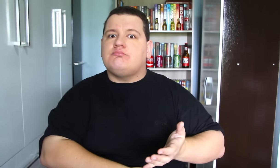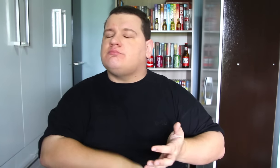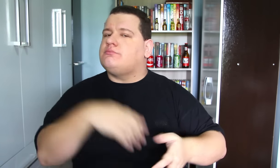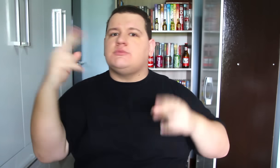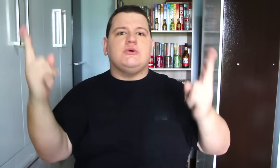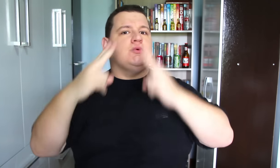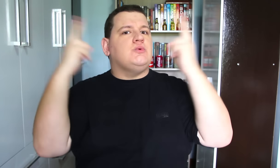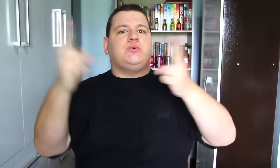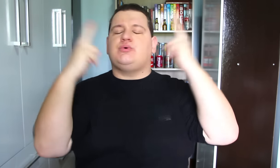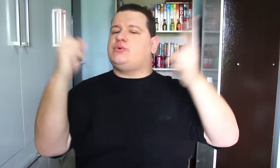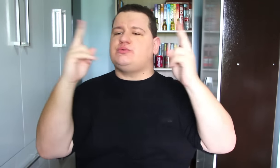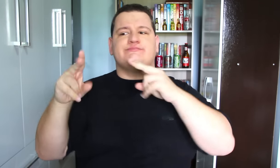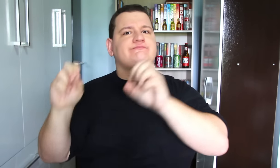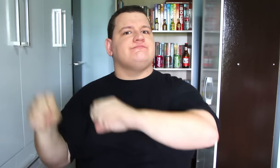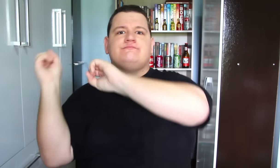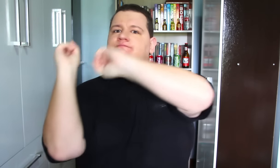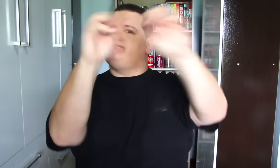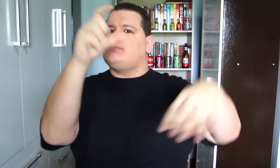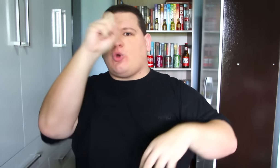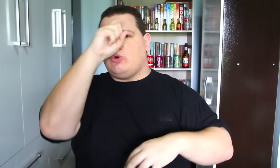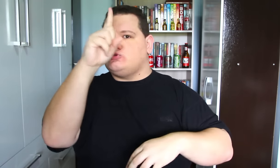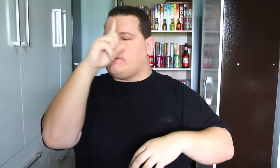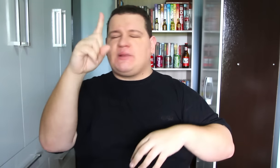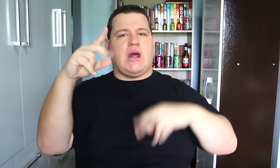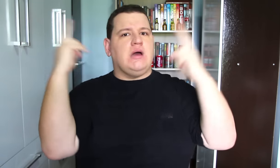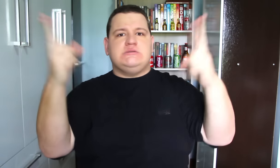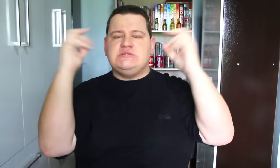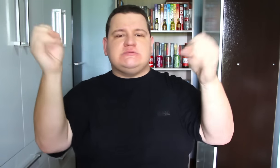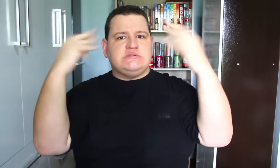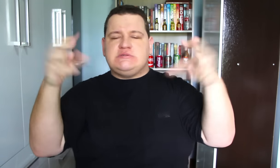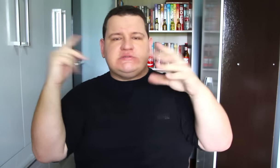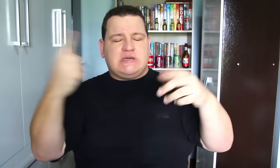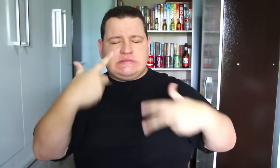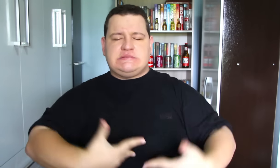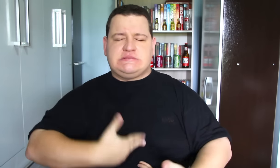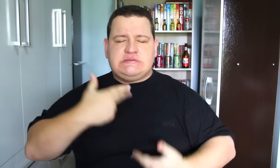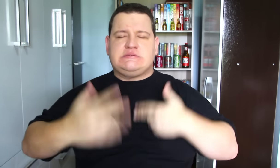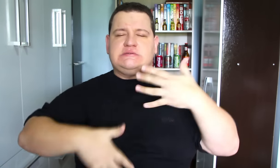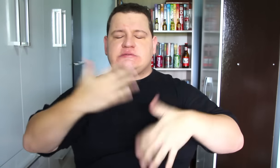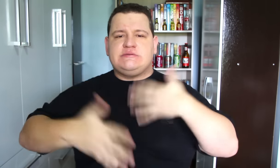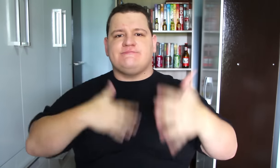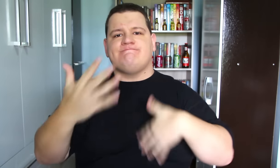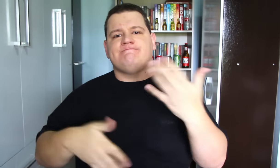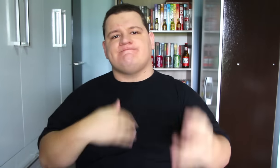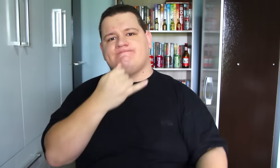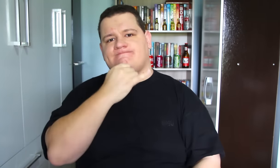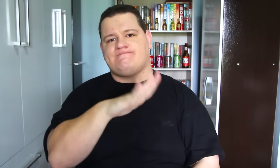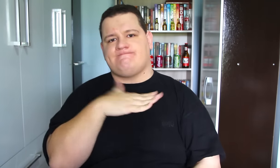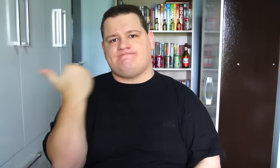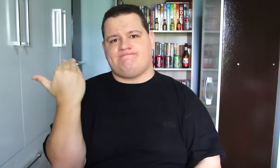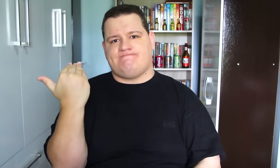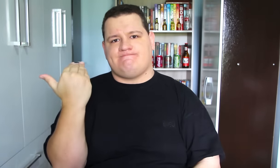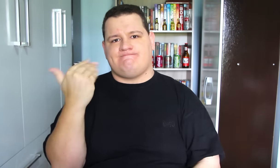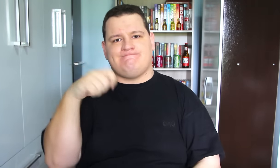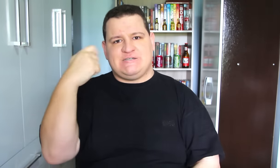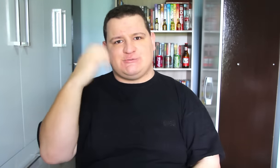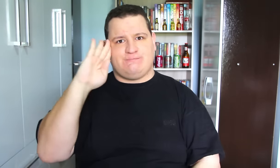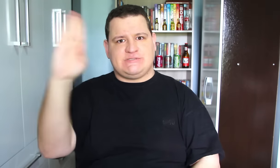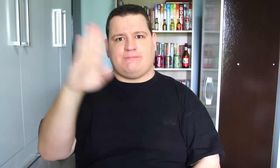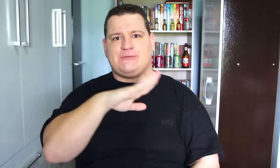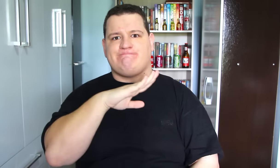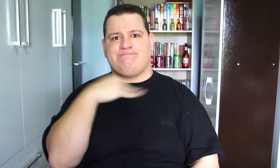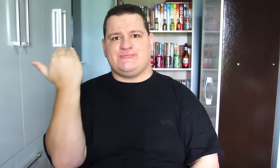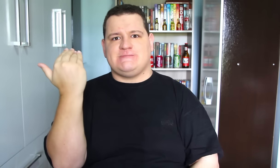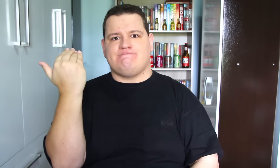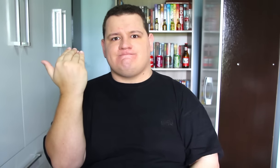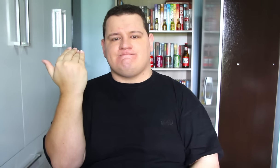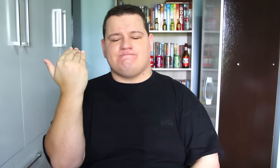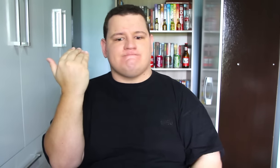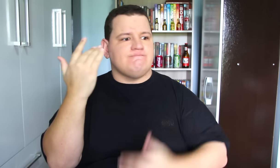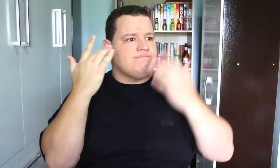O ator foi levado ao hospital urgentemente, fizeram cirurgia e infelizmente faleceu.